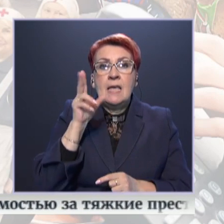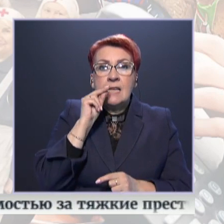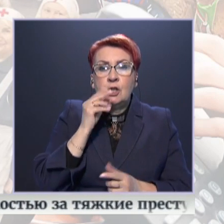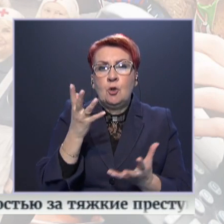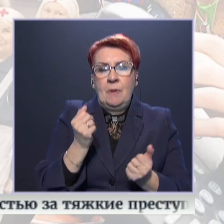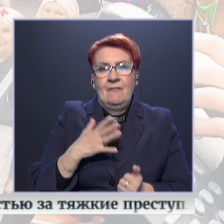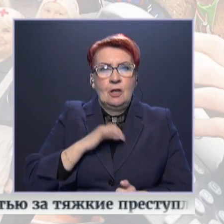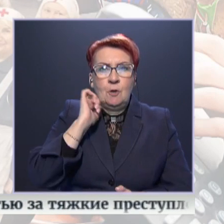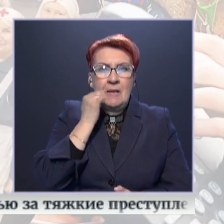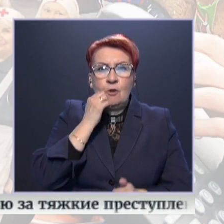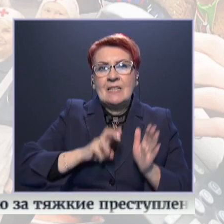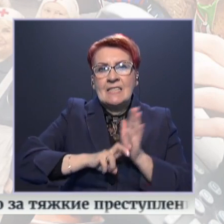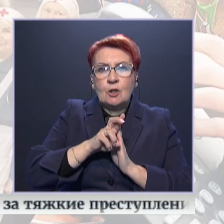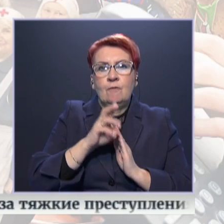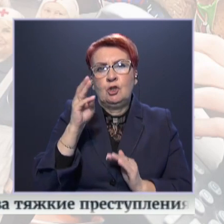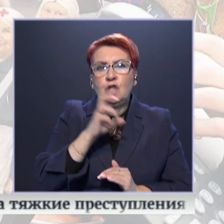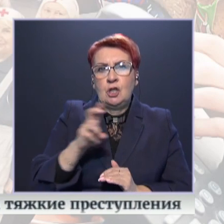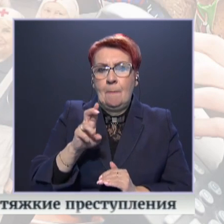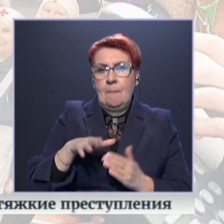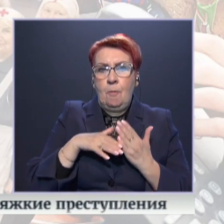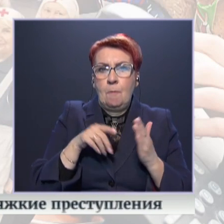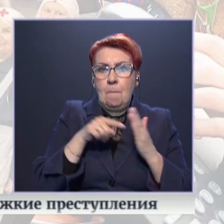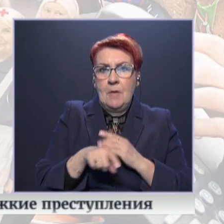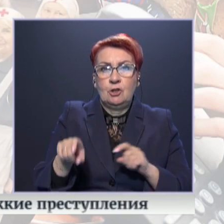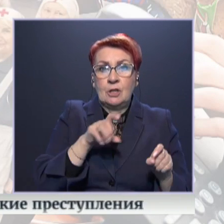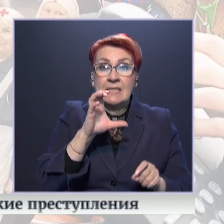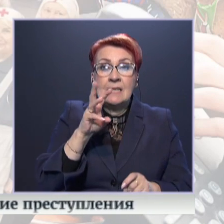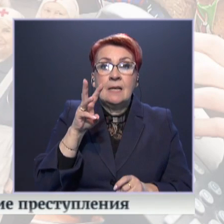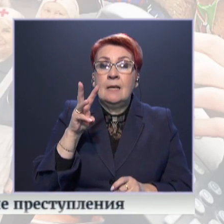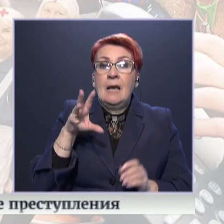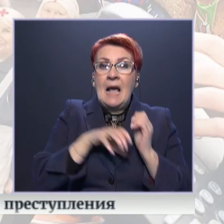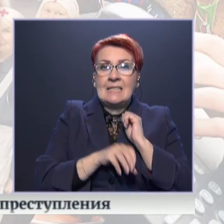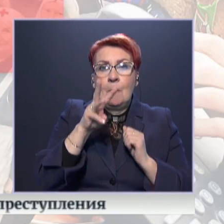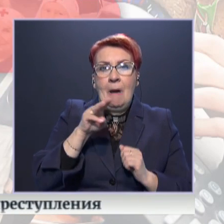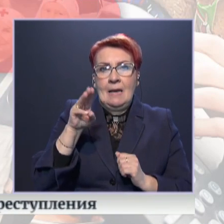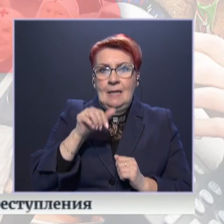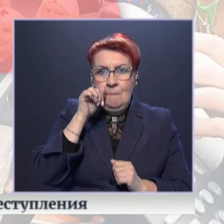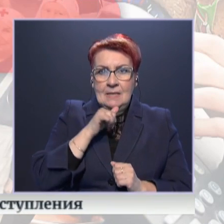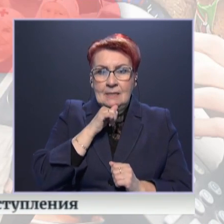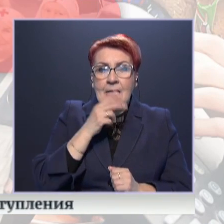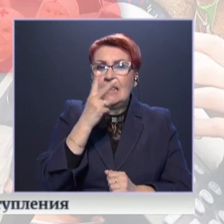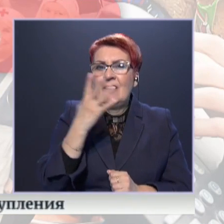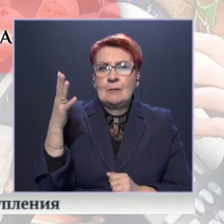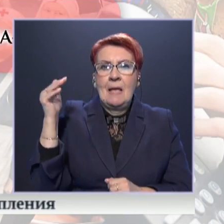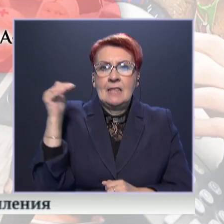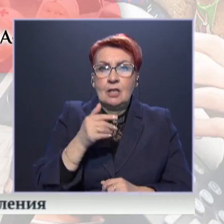Московский церковный штаб помощи беженцам с марта с конца марта когда начал работать 25 тысяч это число